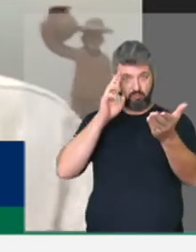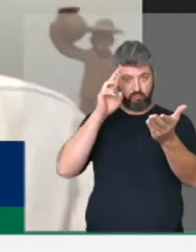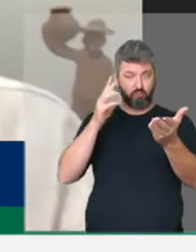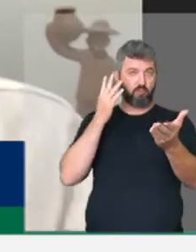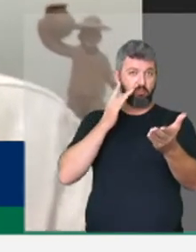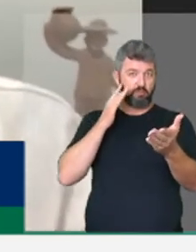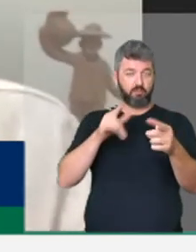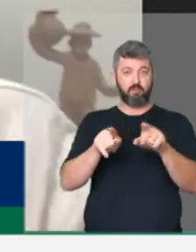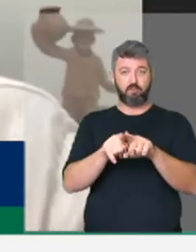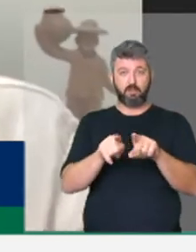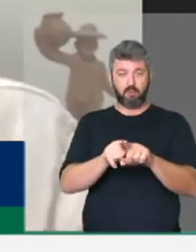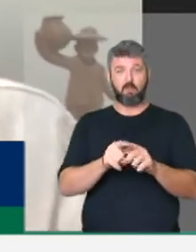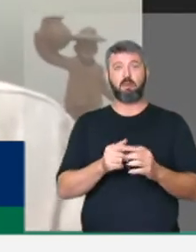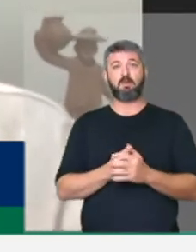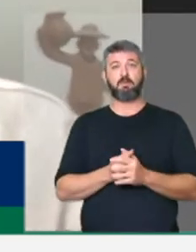REFORMA AGRÁRIA PRINCIPALMENTE NORTE E